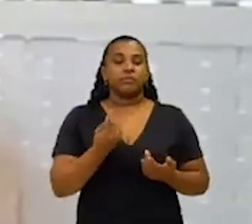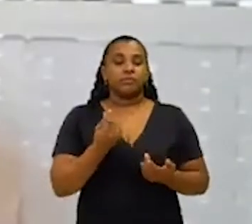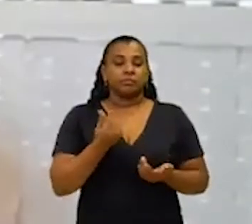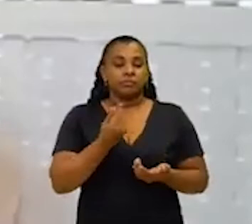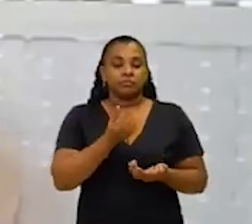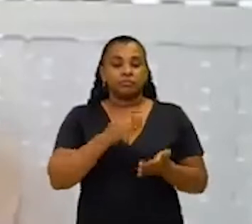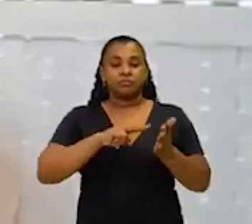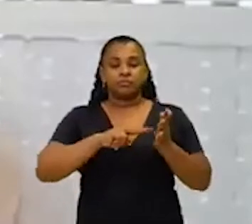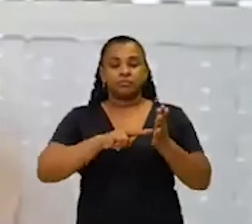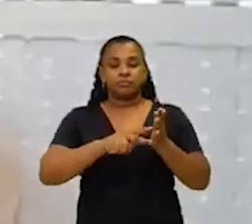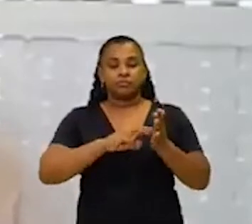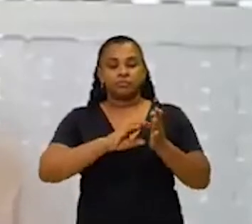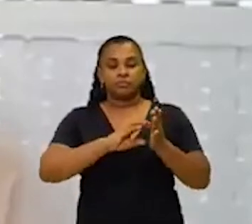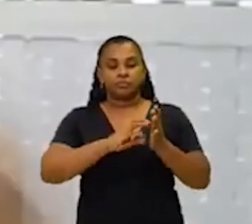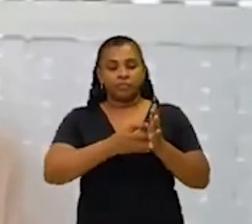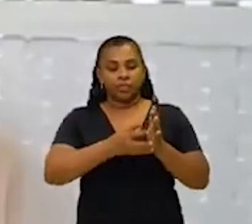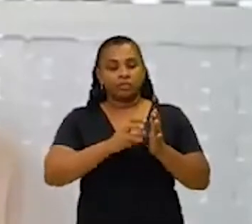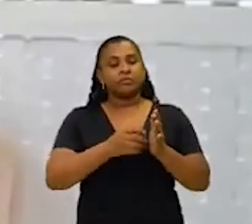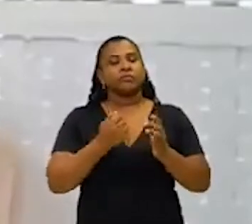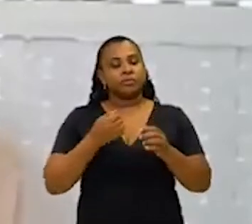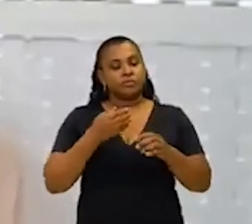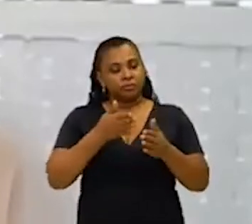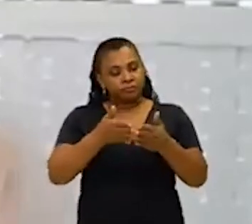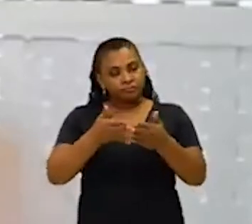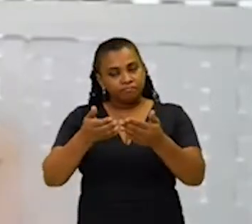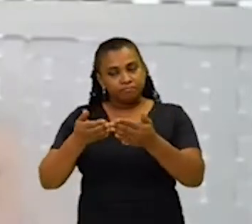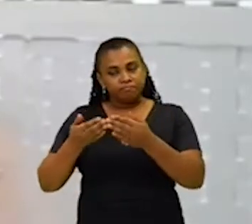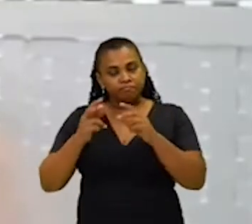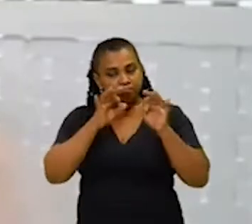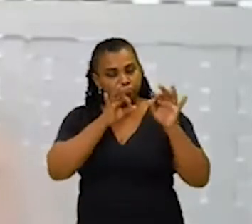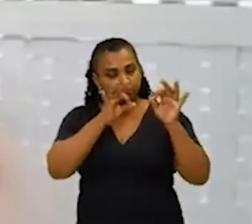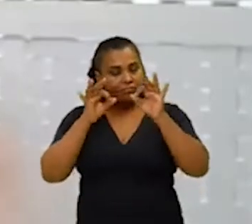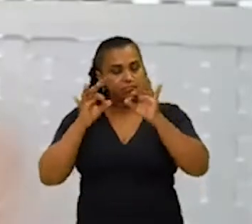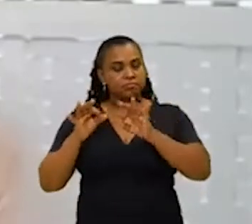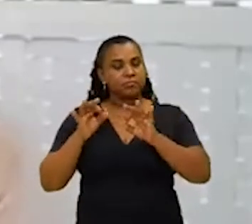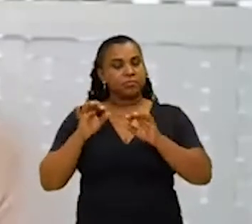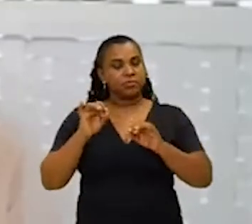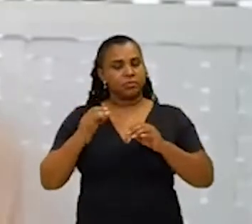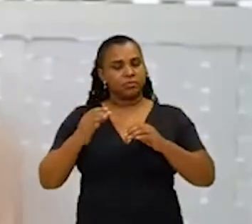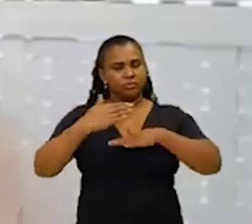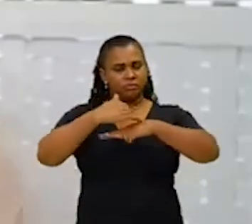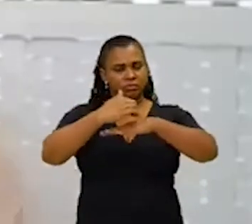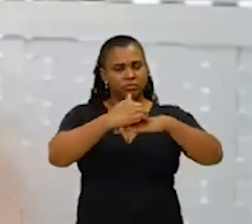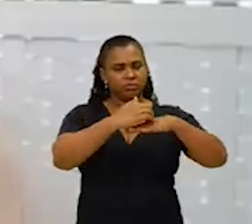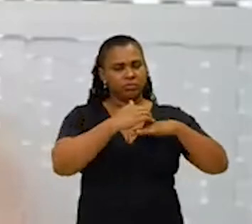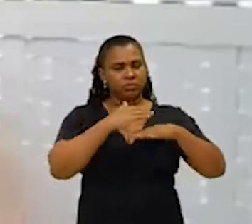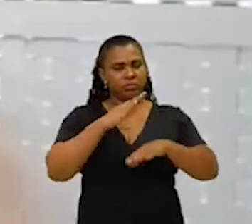que ser acionado para que não apenas nos chama e nos momentos eleitorais Por que interessa